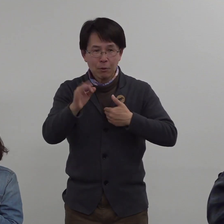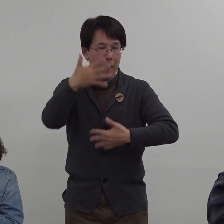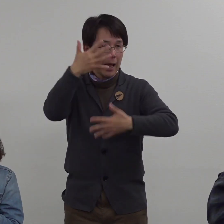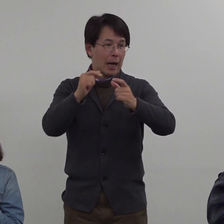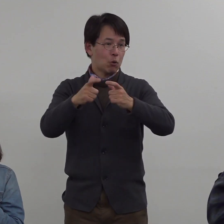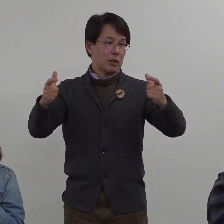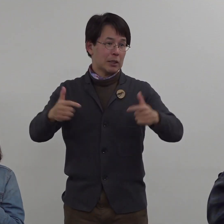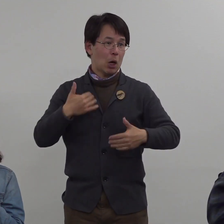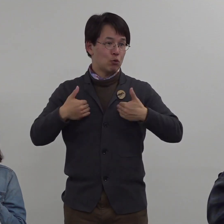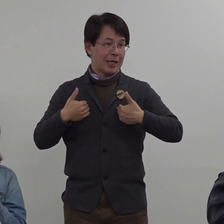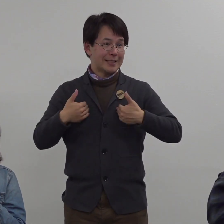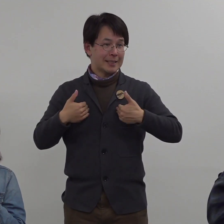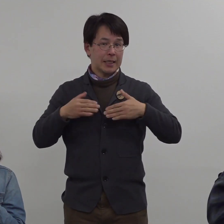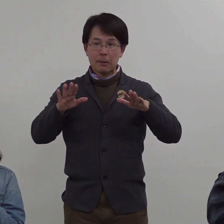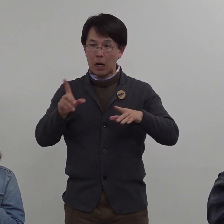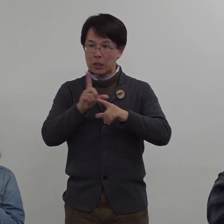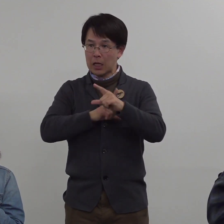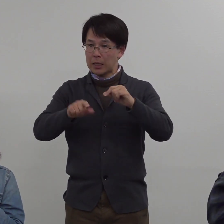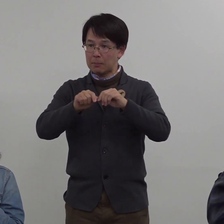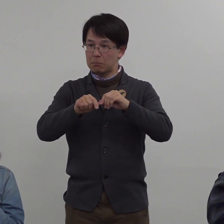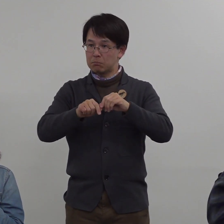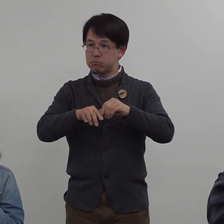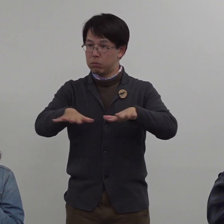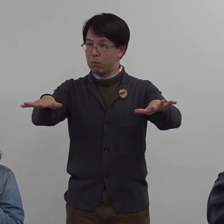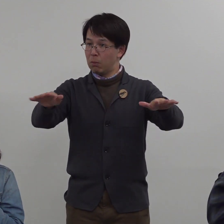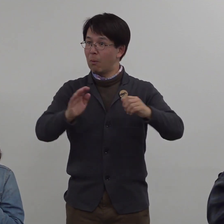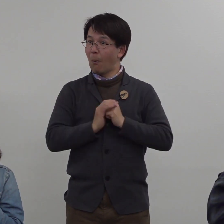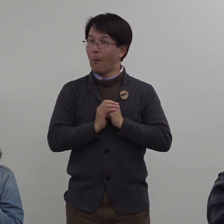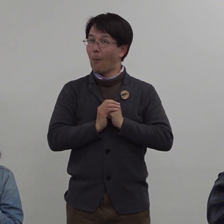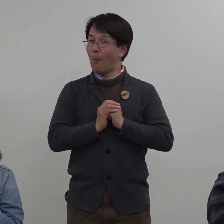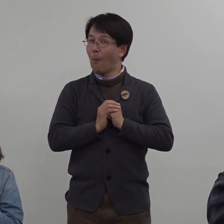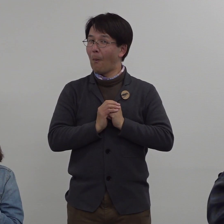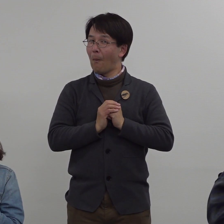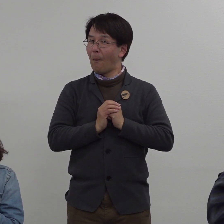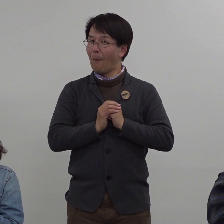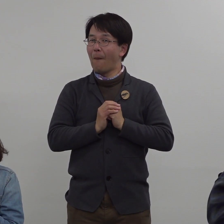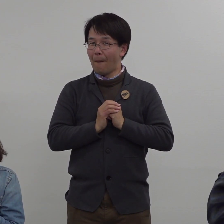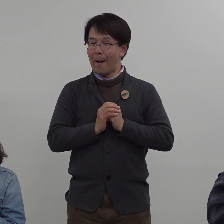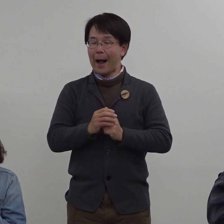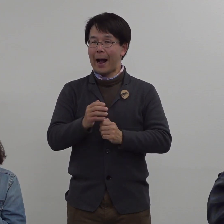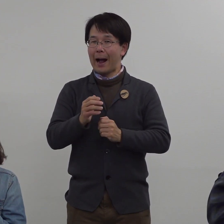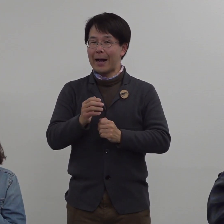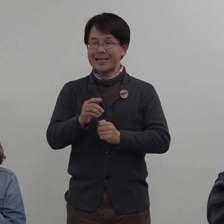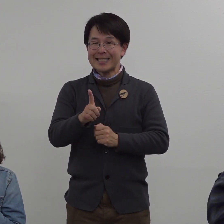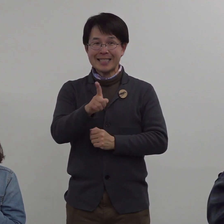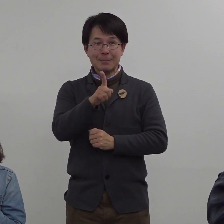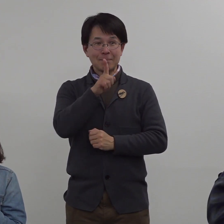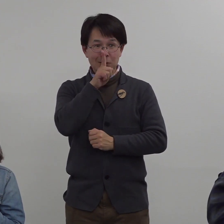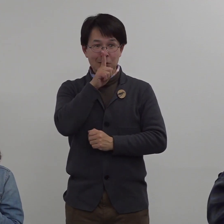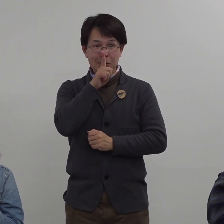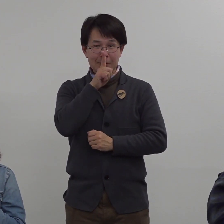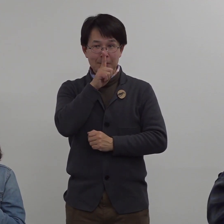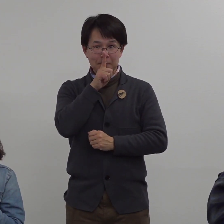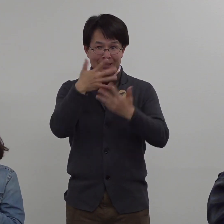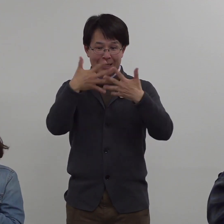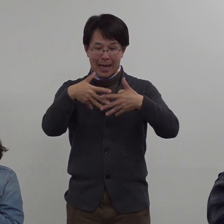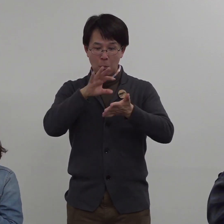でも今はさらにもっと広がっていて、ある秘密兵器を使うとどこの劇場でも